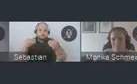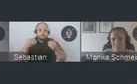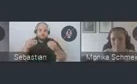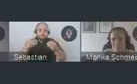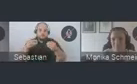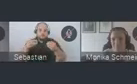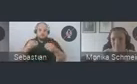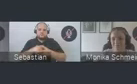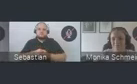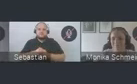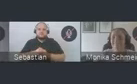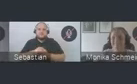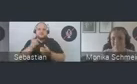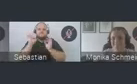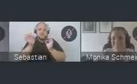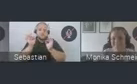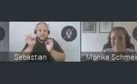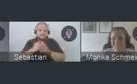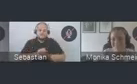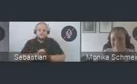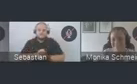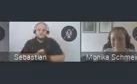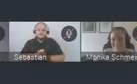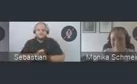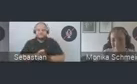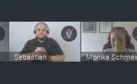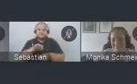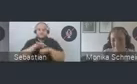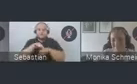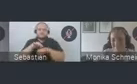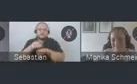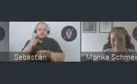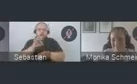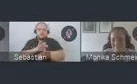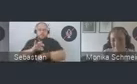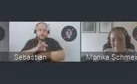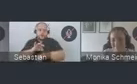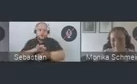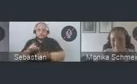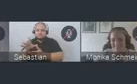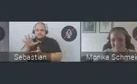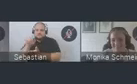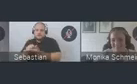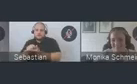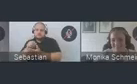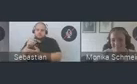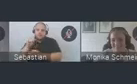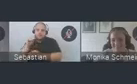Dobrze mówię - Informacyjnego, prowadzi takie dwa projekty. Z jednej strony zajmuje się e-learningiem,